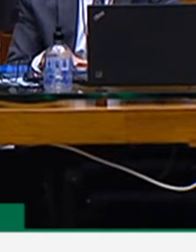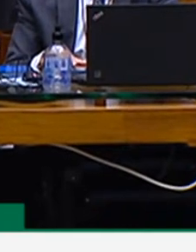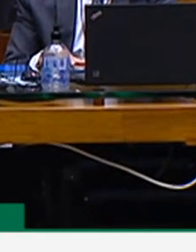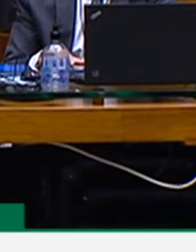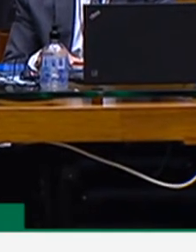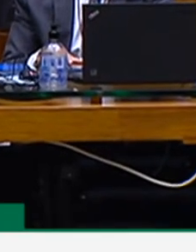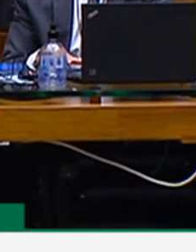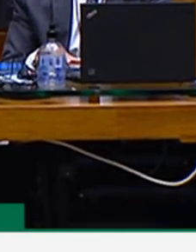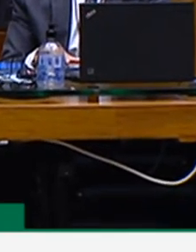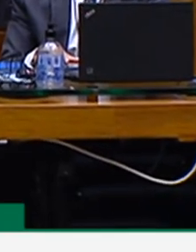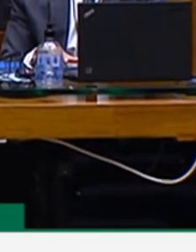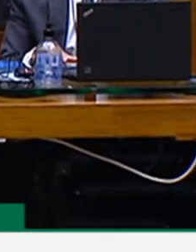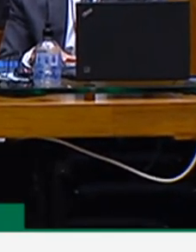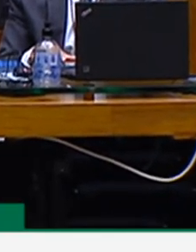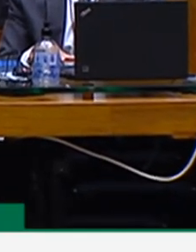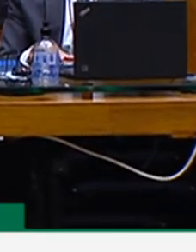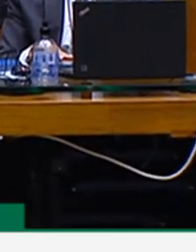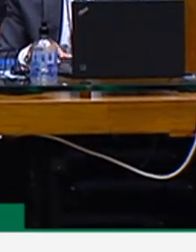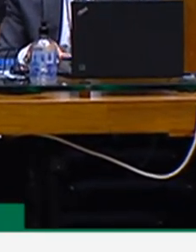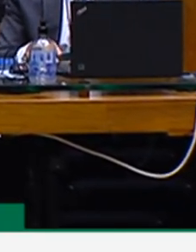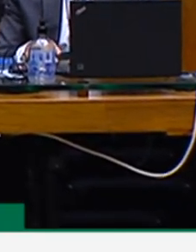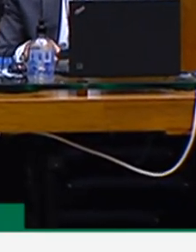INFOLEG. ESTÁ ENCERRADA A SESSÃO. [CARLOS OLIVEIRA]: DEPUTADO MARCELO RAMOS QUE